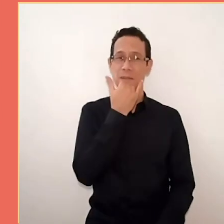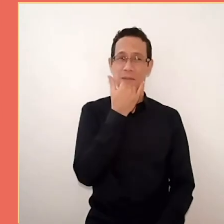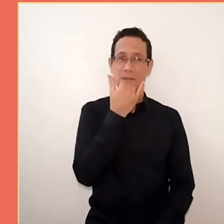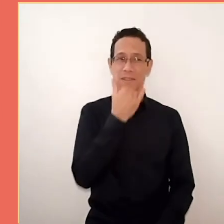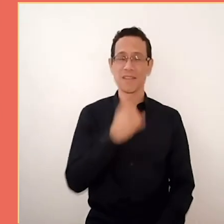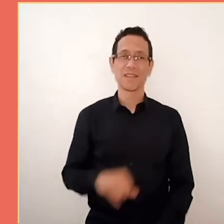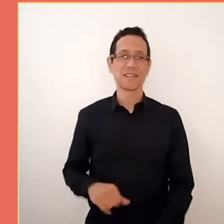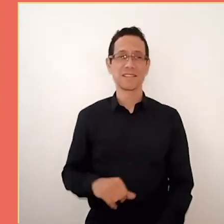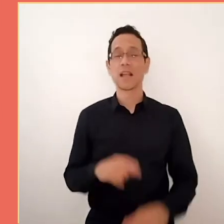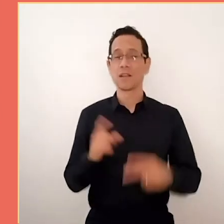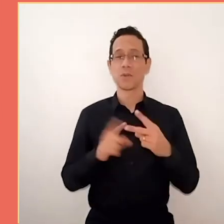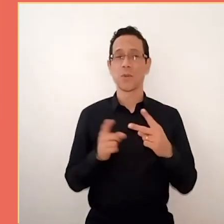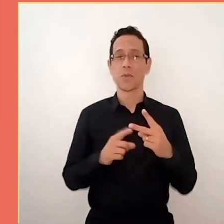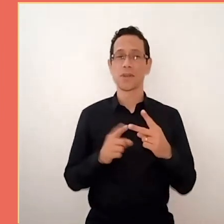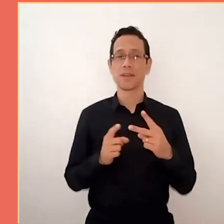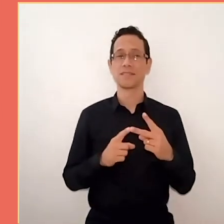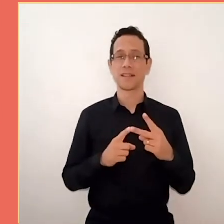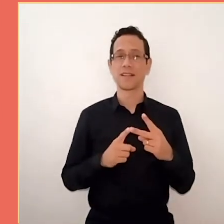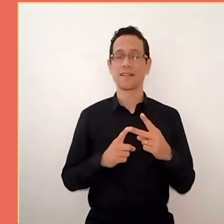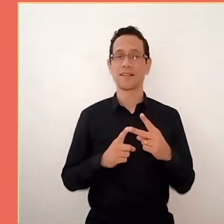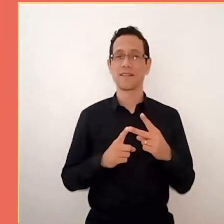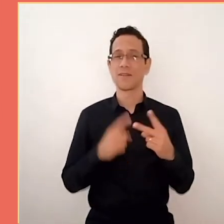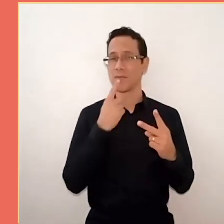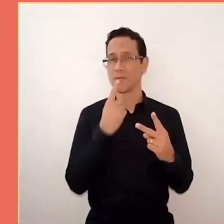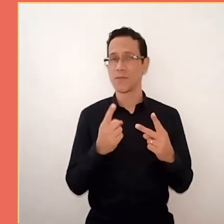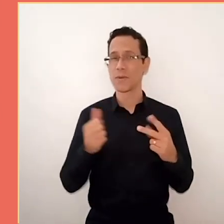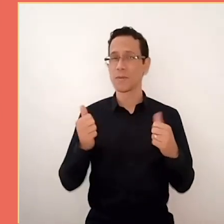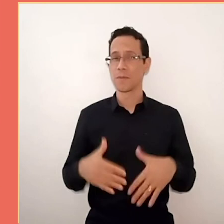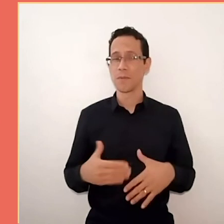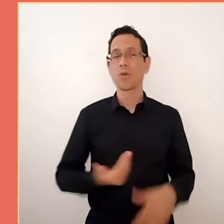A segunda mesa falou pra gente sobre escola pública.